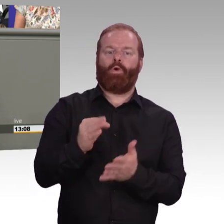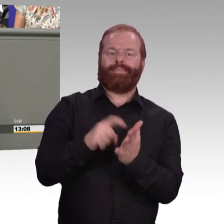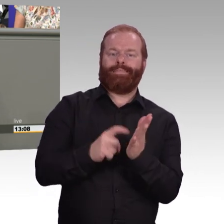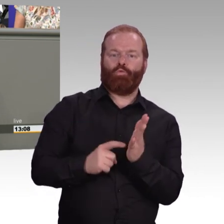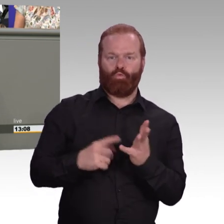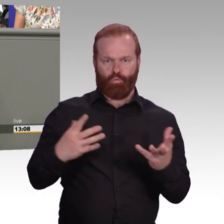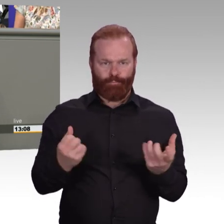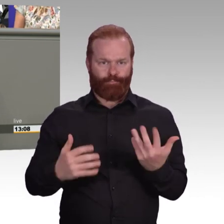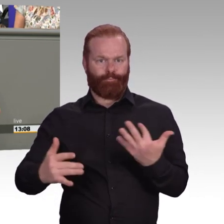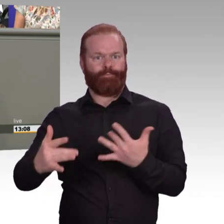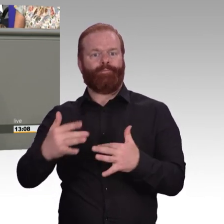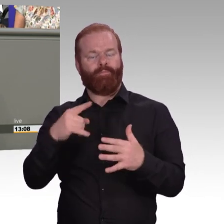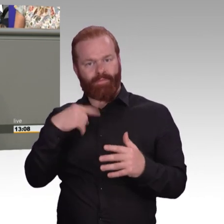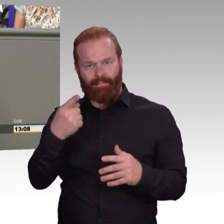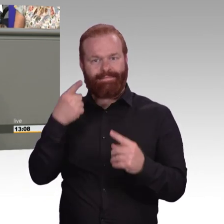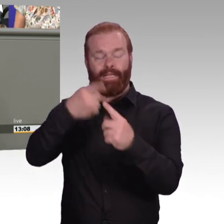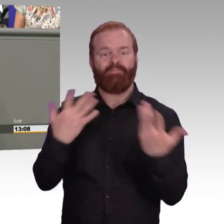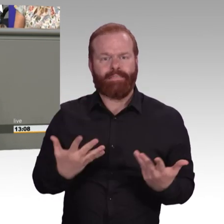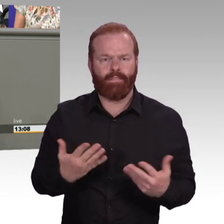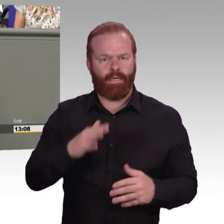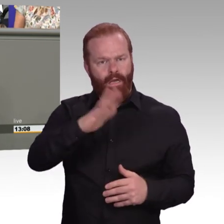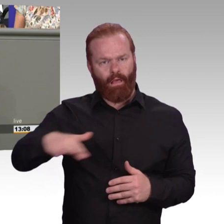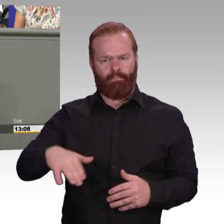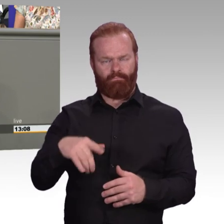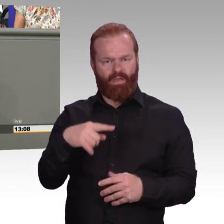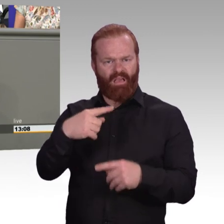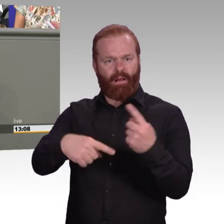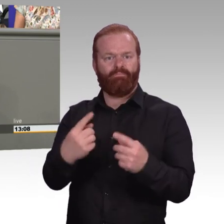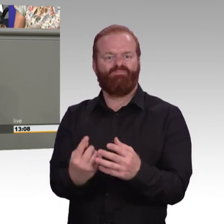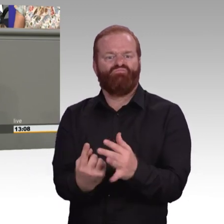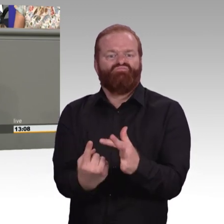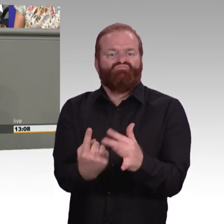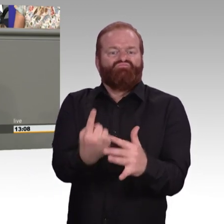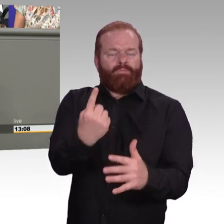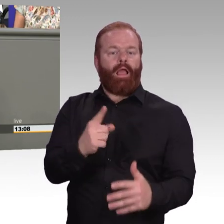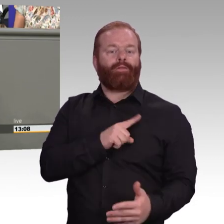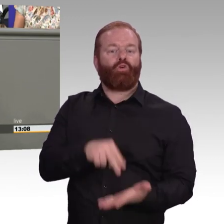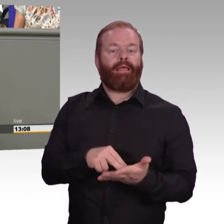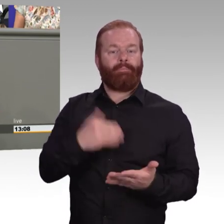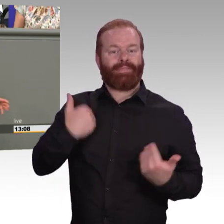entscheidend darauf an, dass wir die Verfassungswirklichkeit und das Verfassungsrecht zur Kenntnis nehmen.